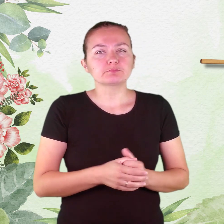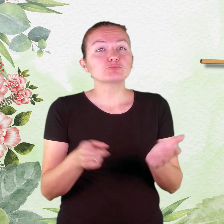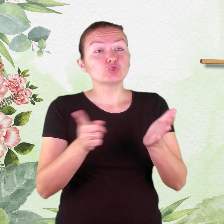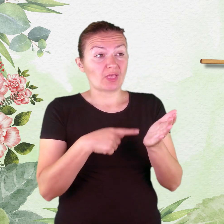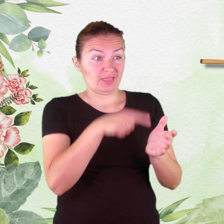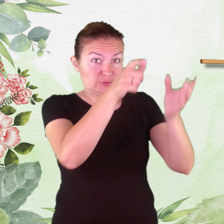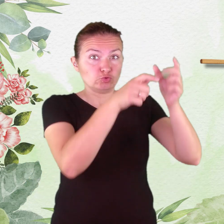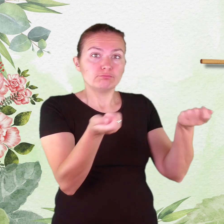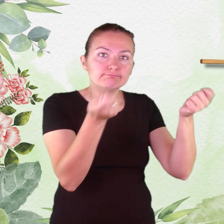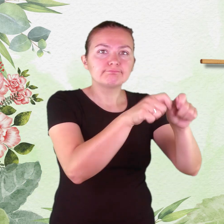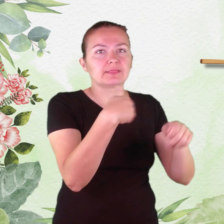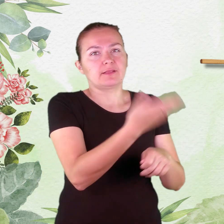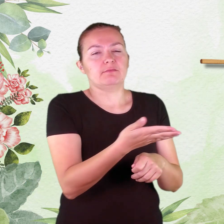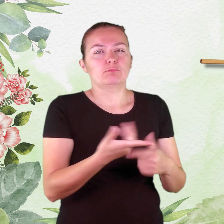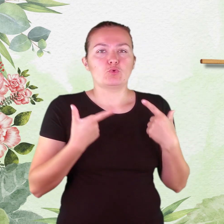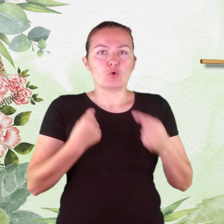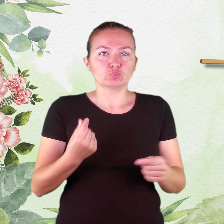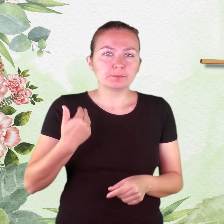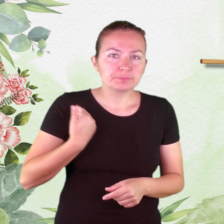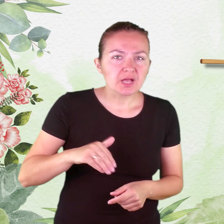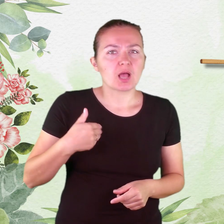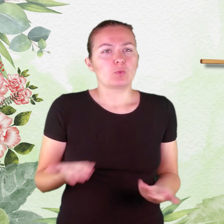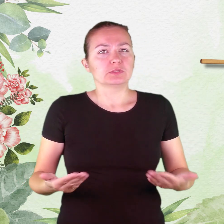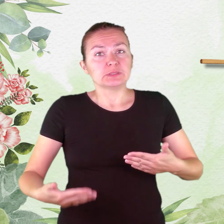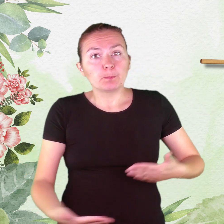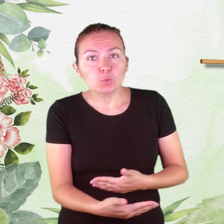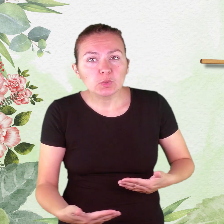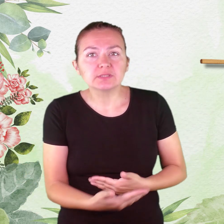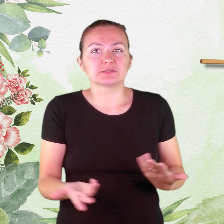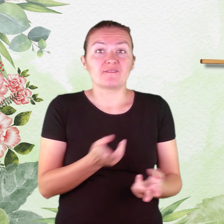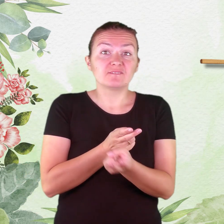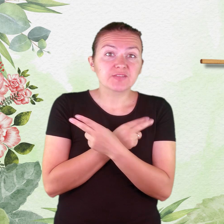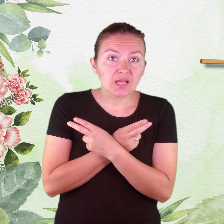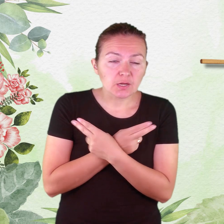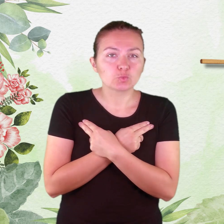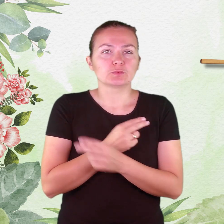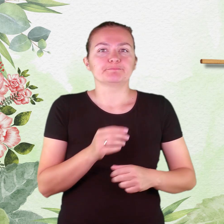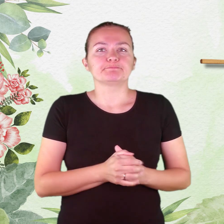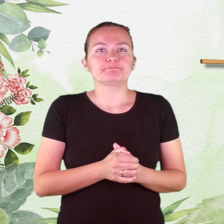Często kukła ma białą koszulę, spódnicę i fartuszek.